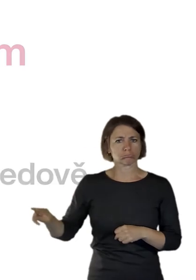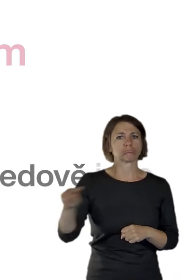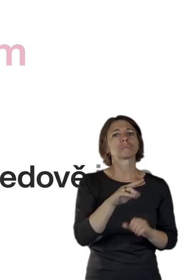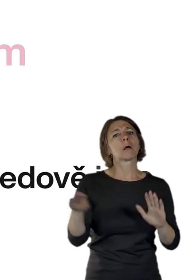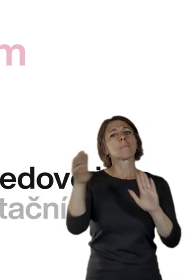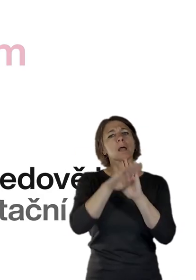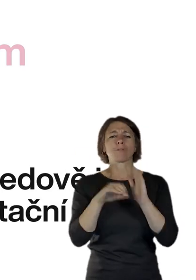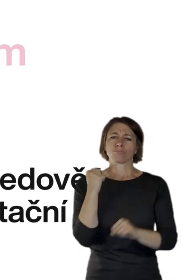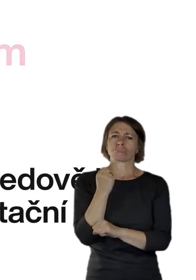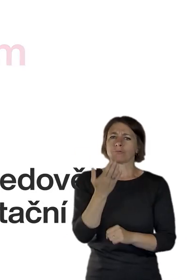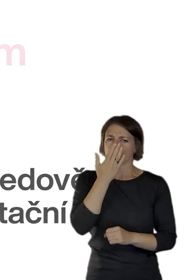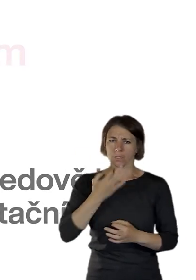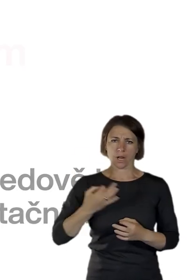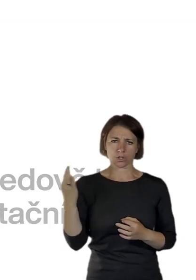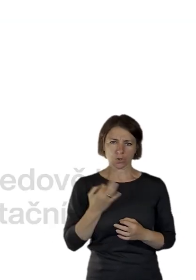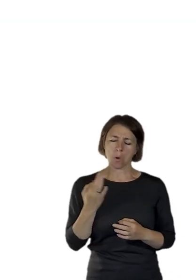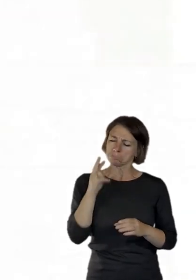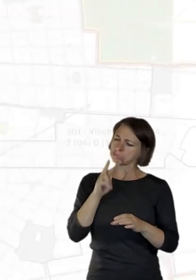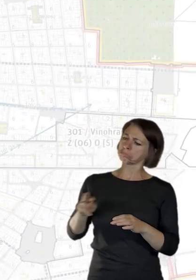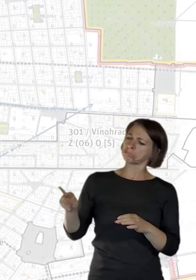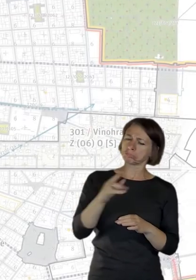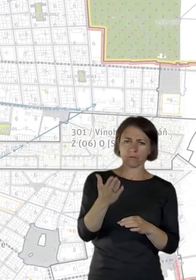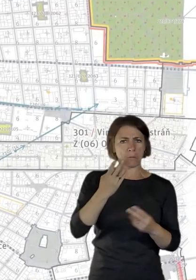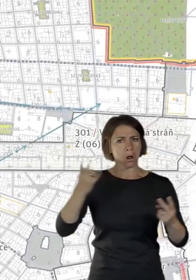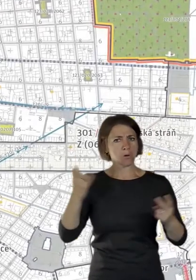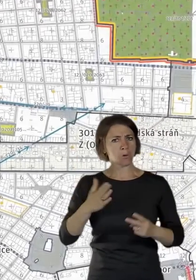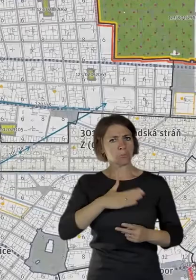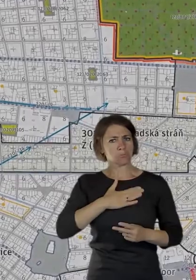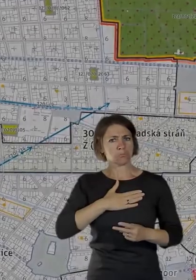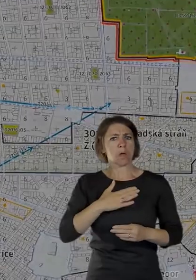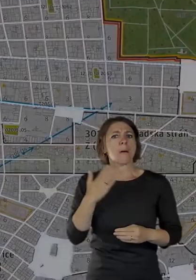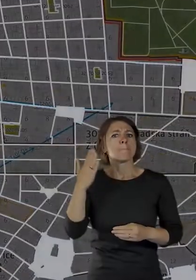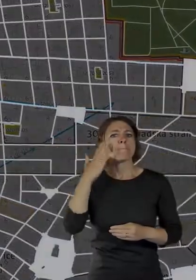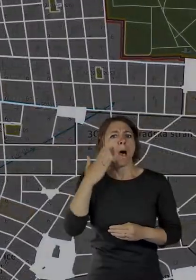Hlavní výkres vypadá vzhledově jako běžná orientační mapa města. Šedě jsou zobrazeny ulice